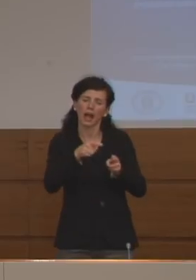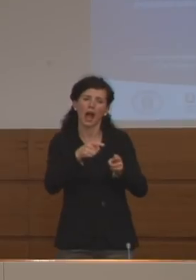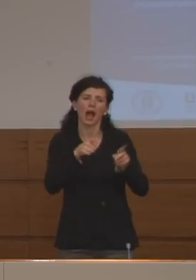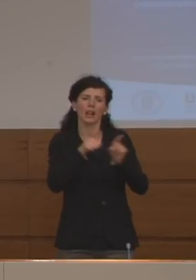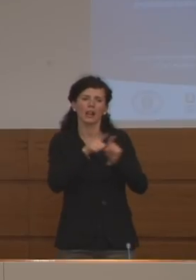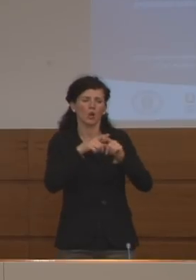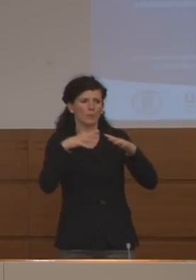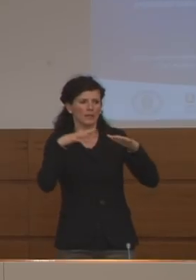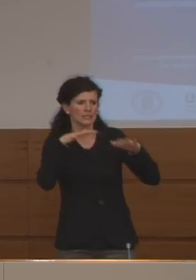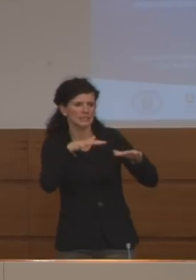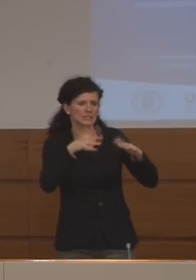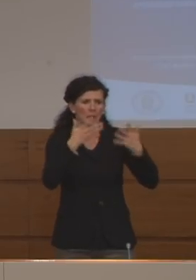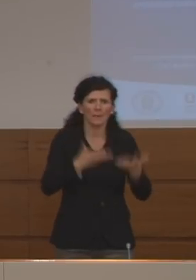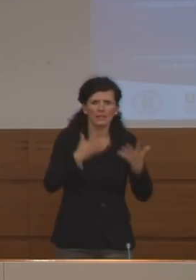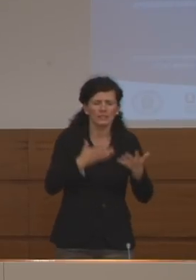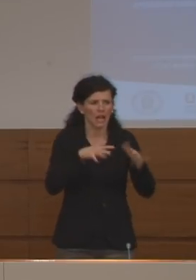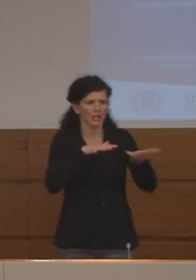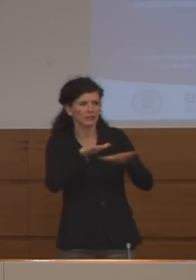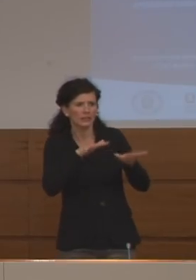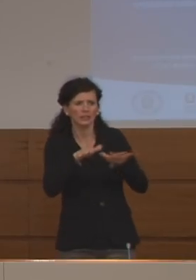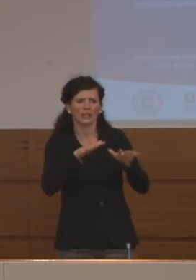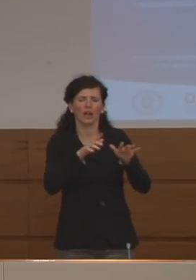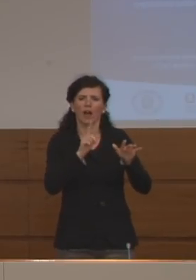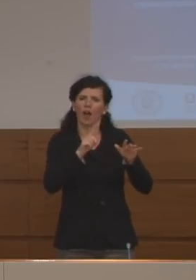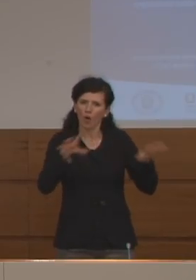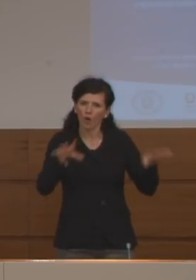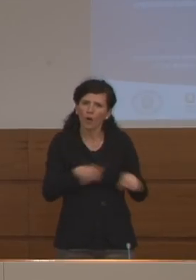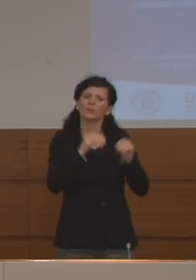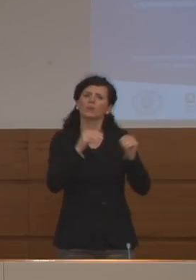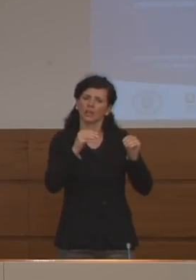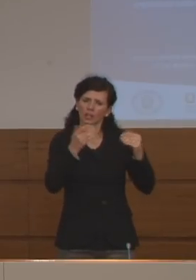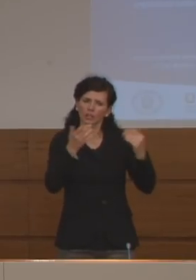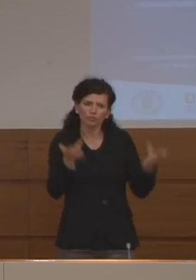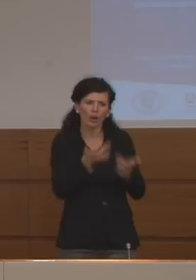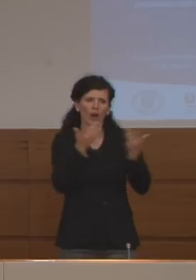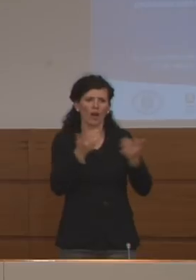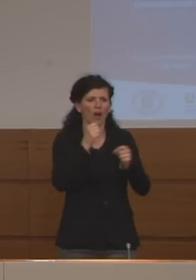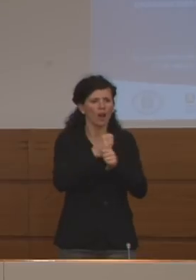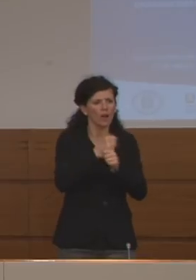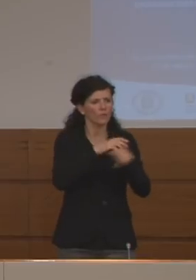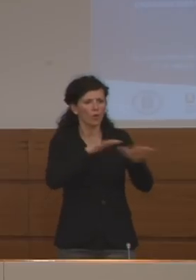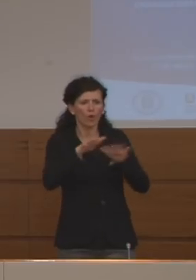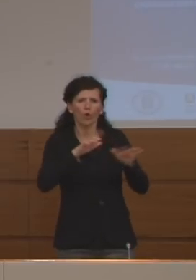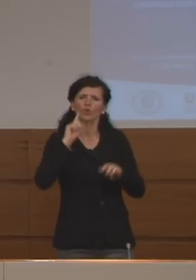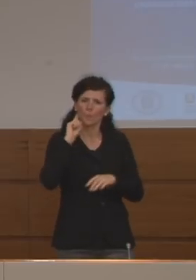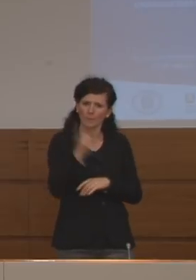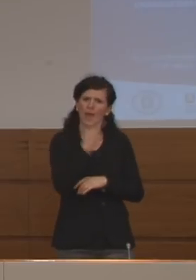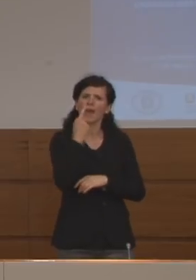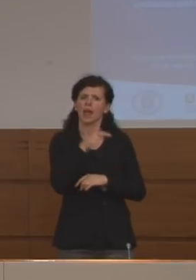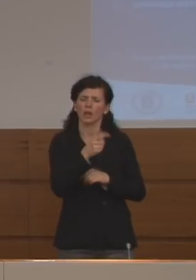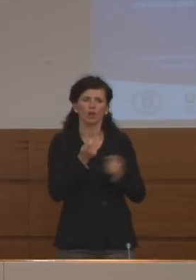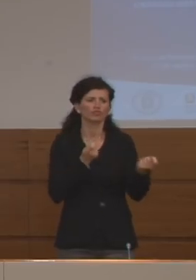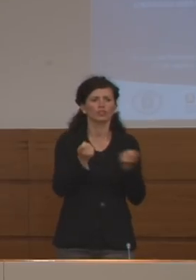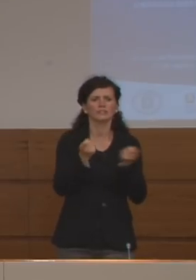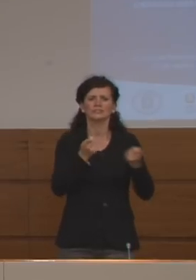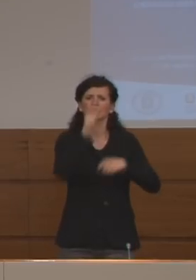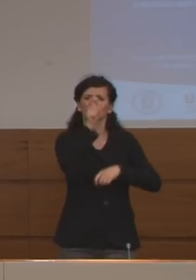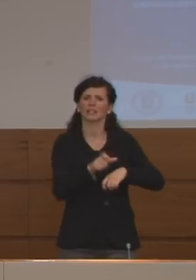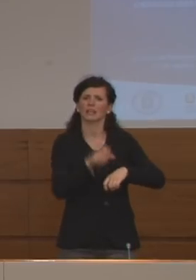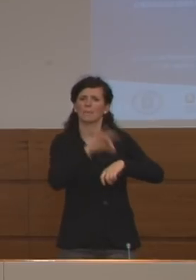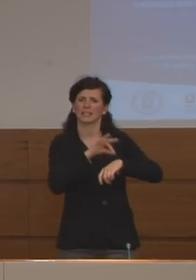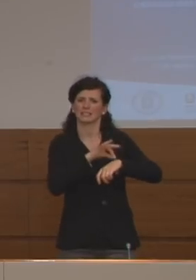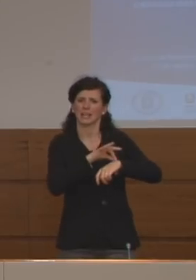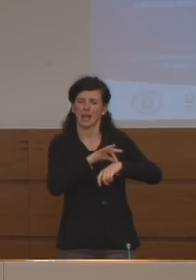E tutto questo evidentemente va anche visto in una prospettiva che quando si